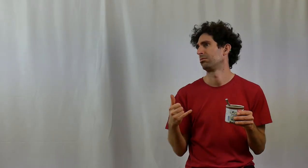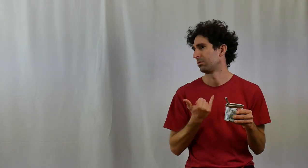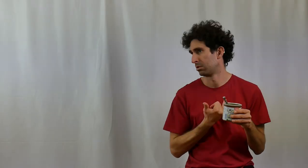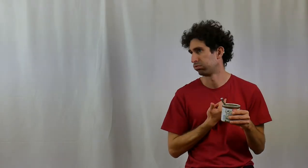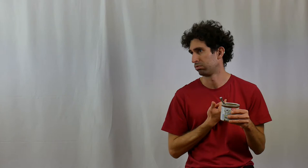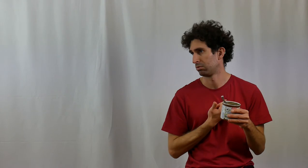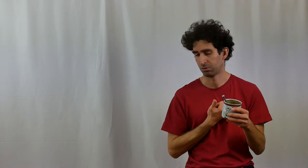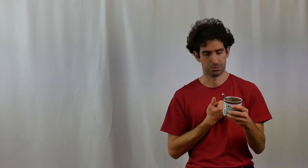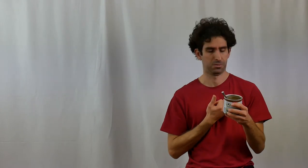Ah bon ?